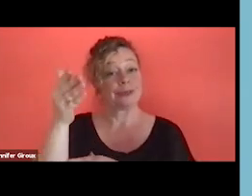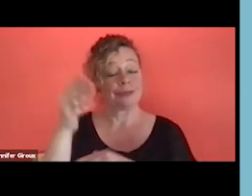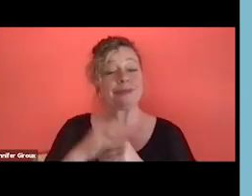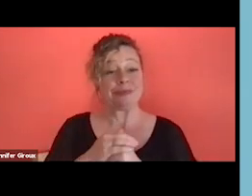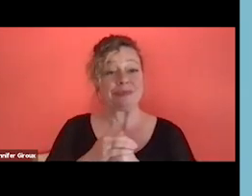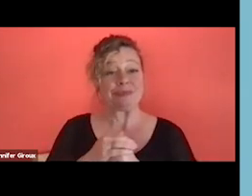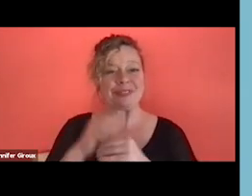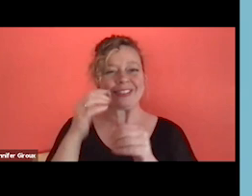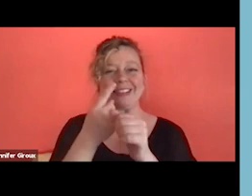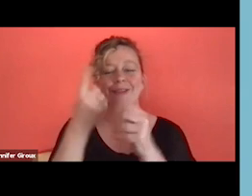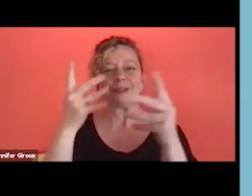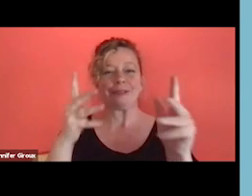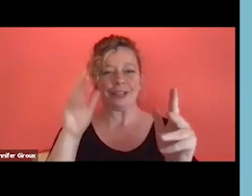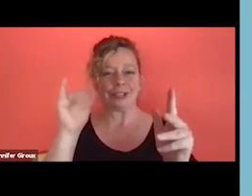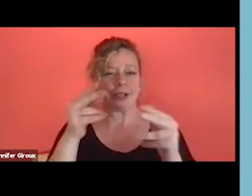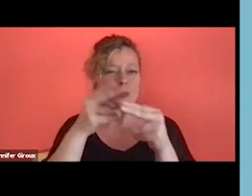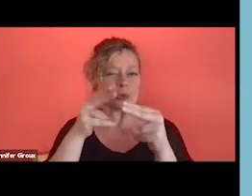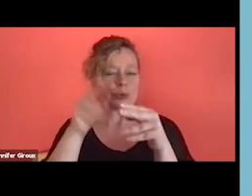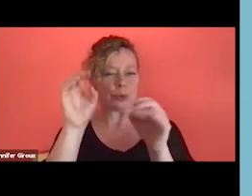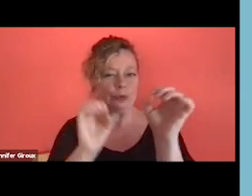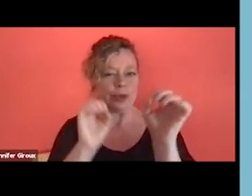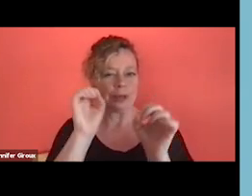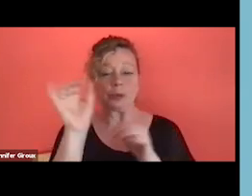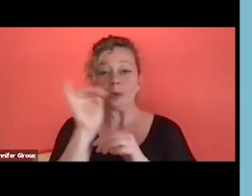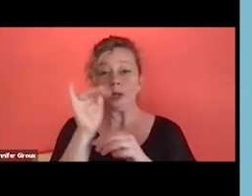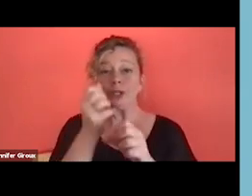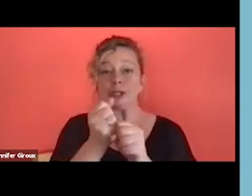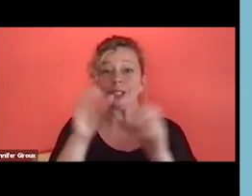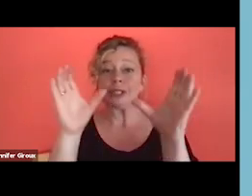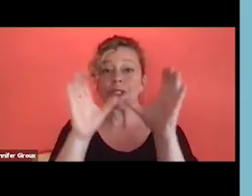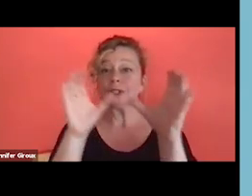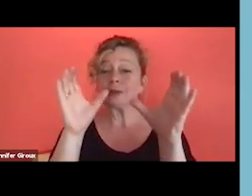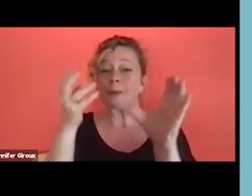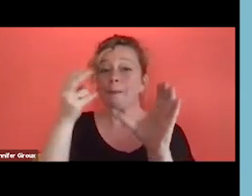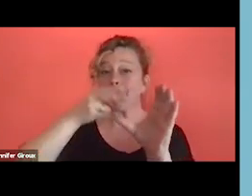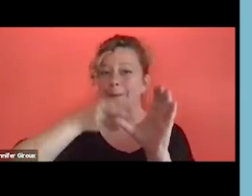Todos los que completen esa breve evaluación también obtendrán un certificado de participación.